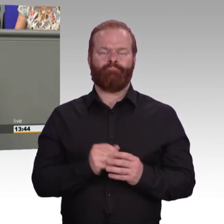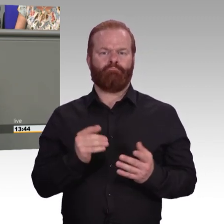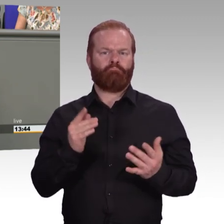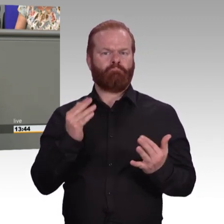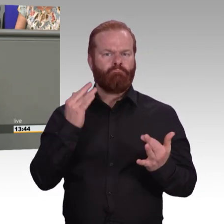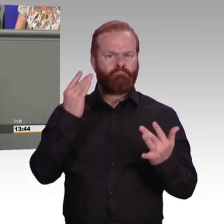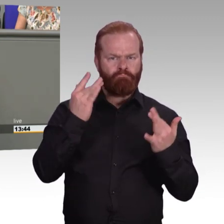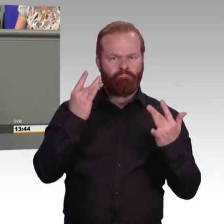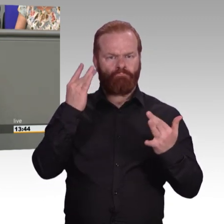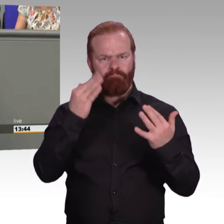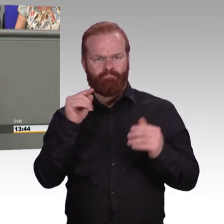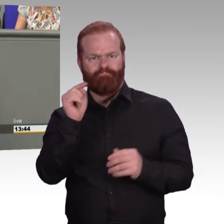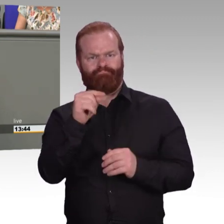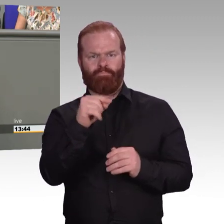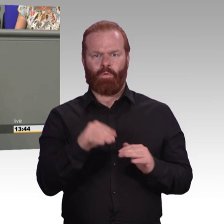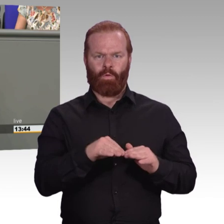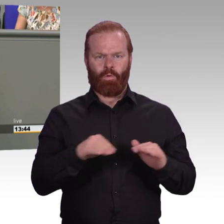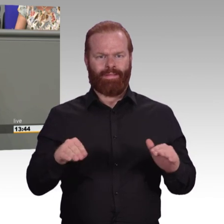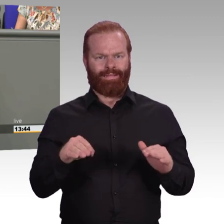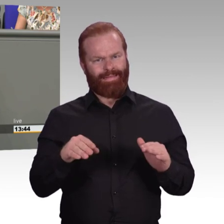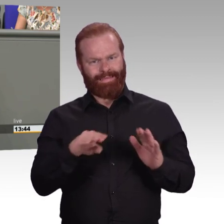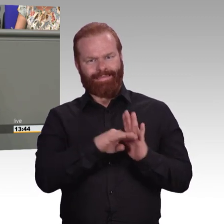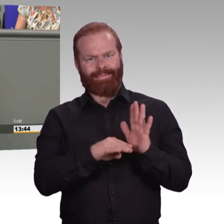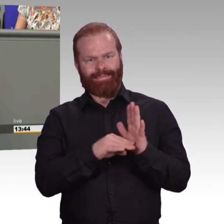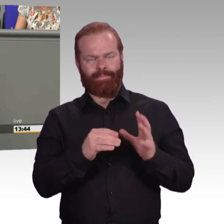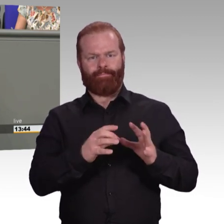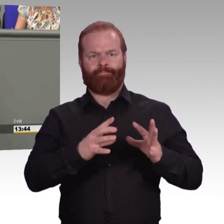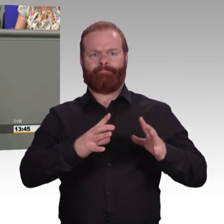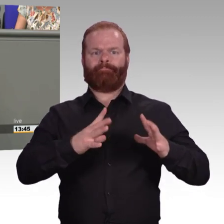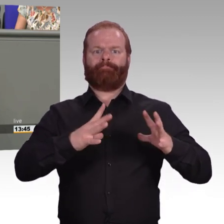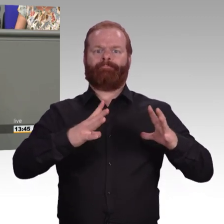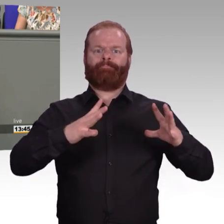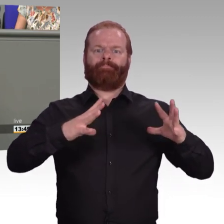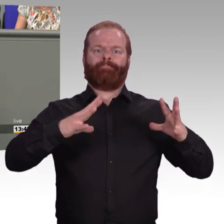also das Volk und seine zurzeit 709 Mitglieder, die fast alle hier sitzen, massiv ein